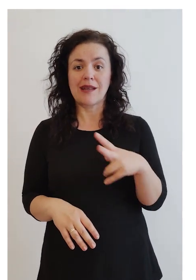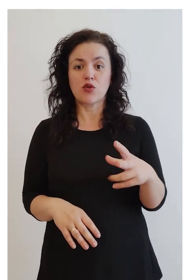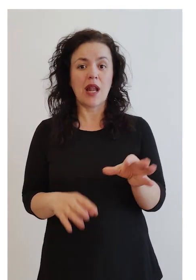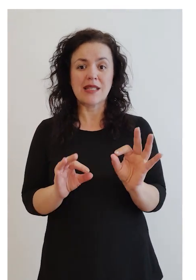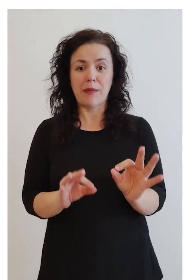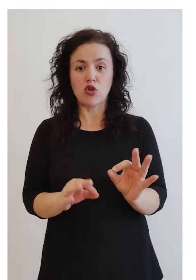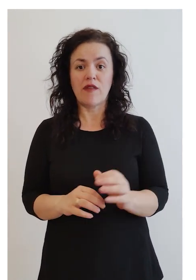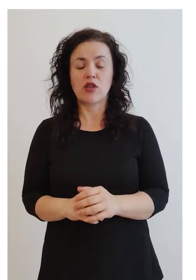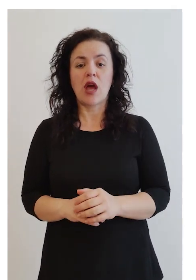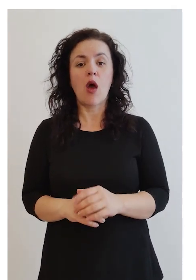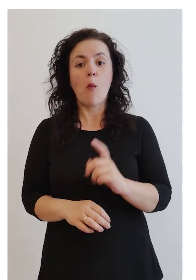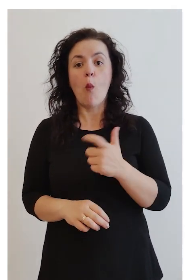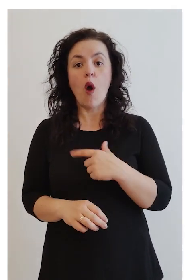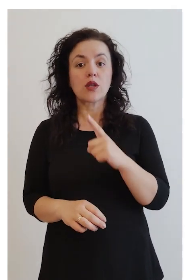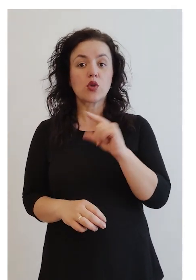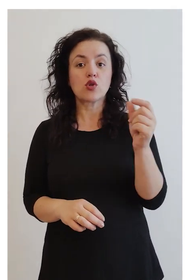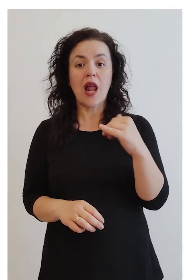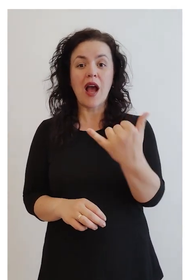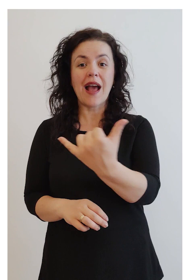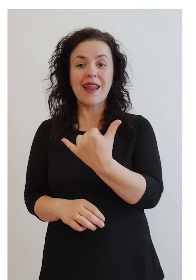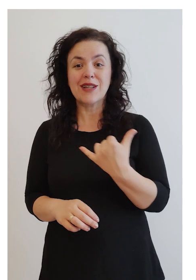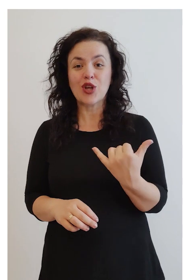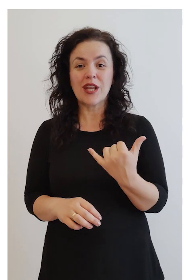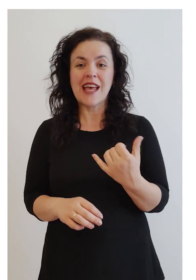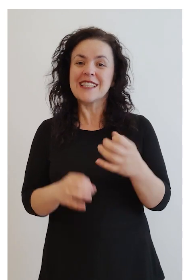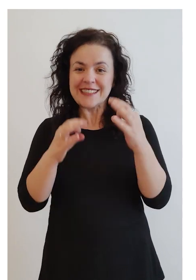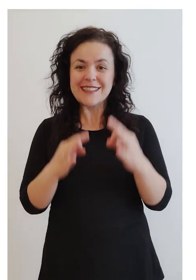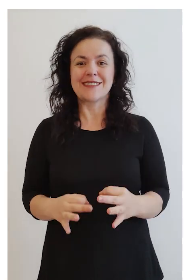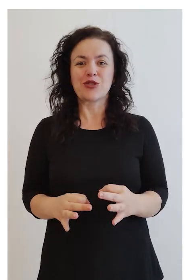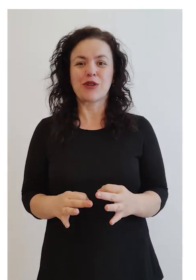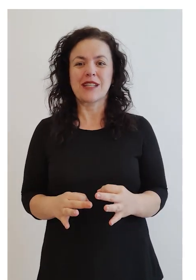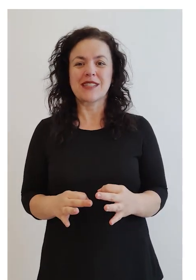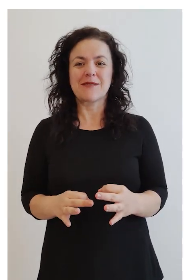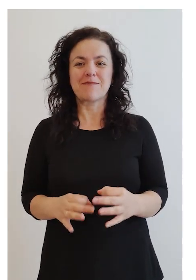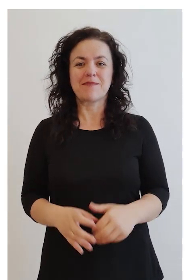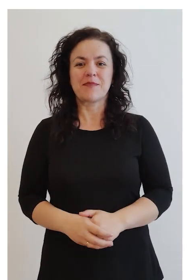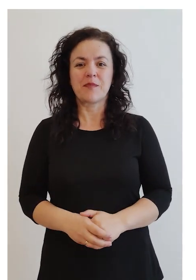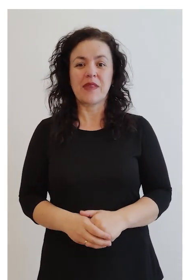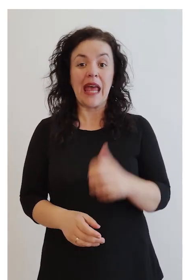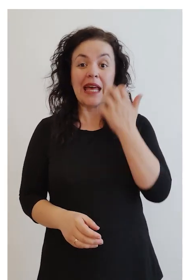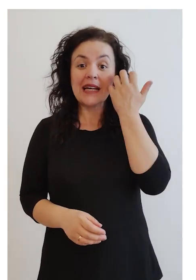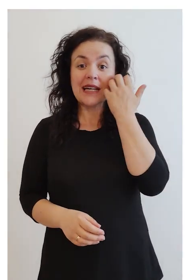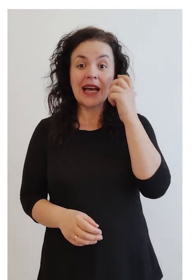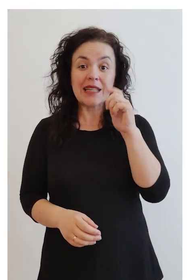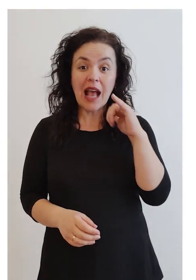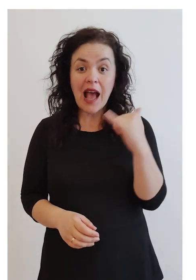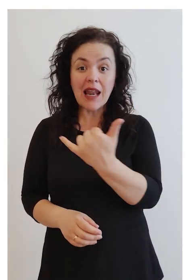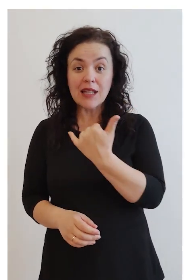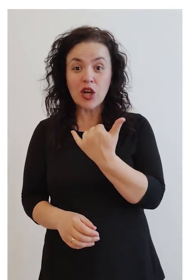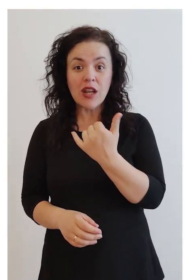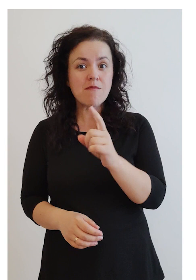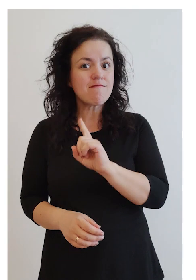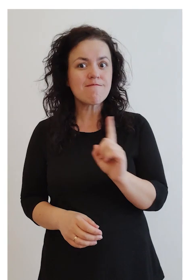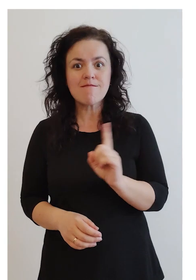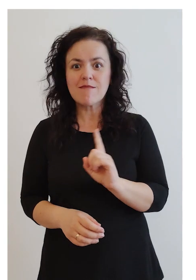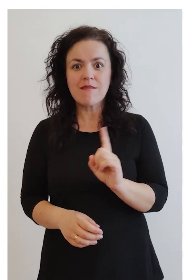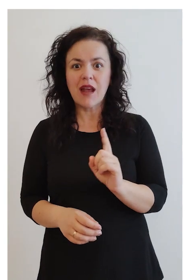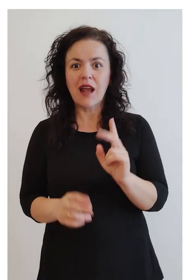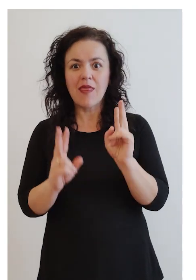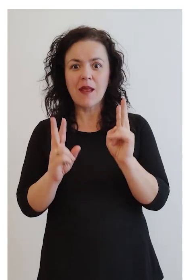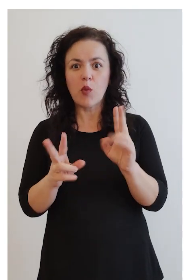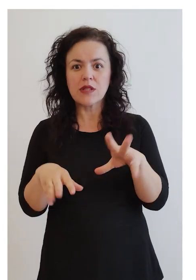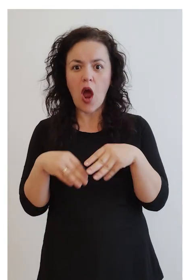Când călătorește, nimeni nu ar trebui să-și asume riscuri pe care nu și le ar asuma și acasă.